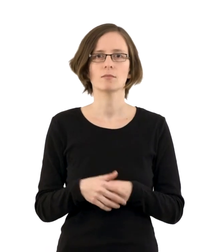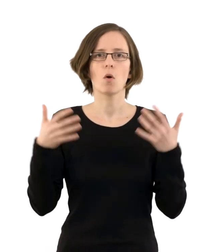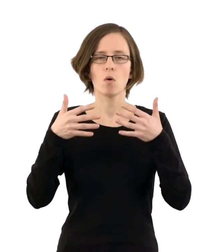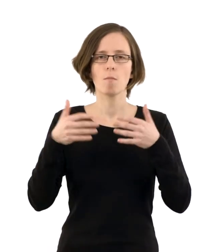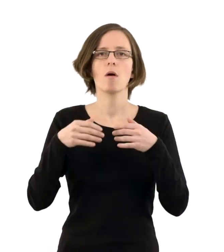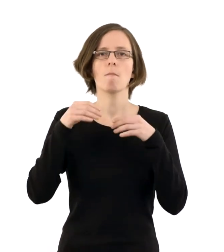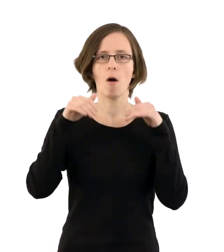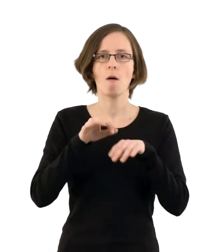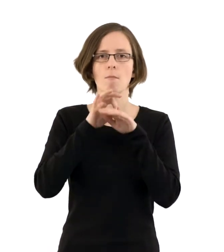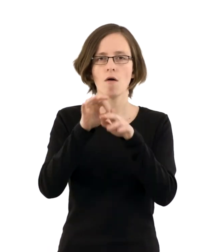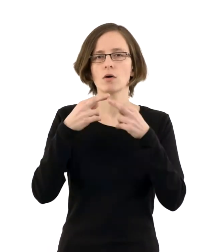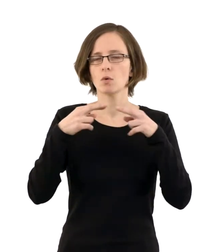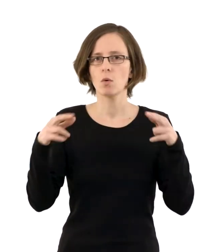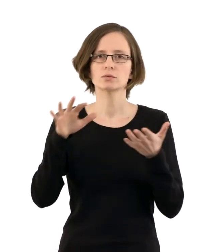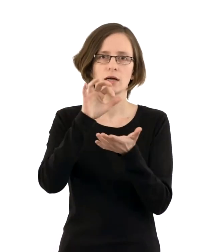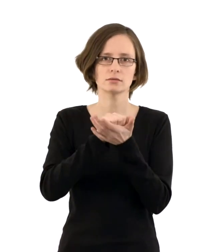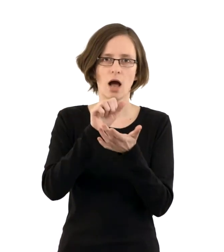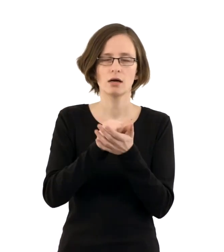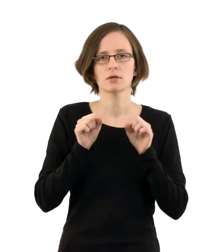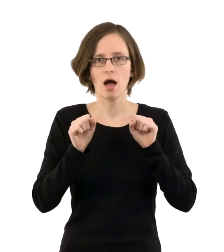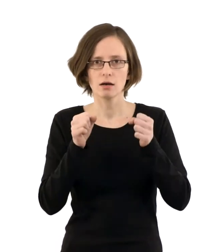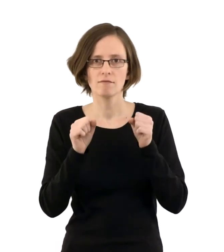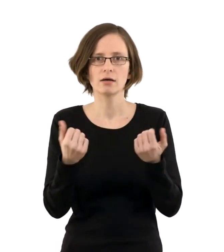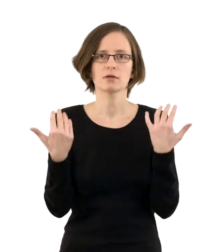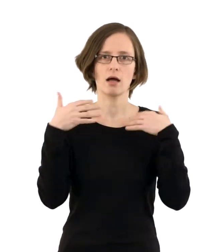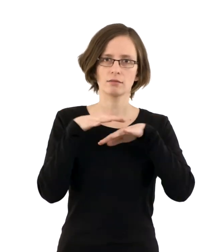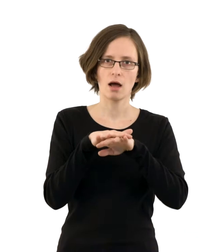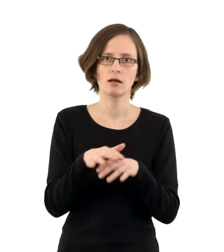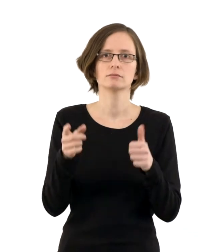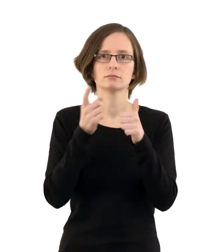W ramach klubu można prowadzić różne formy integracyjne i aktywizacyjne: